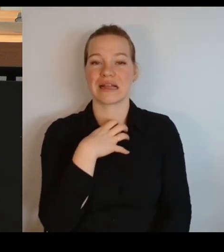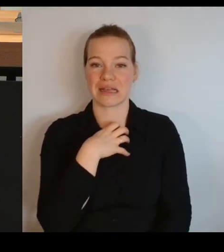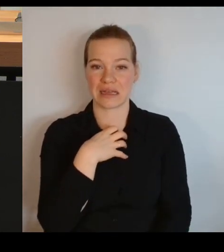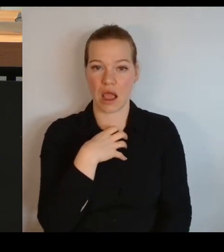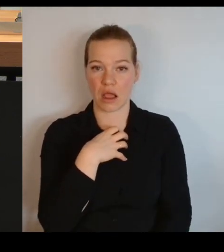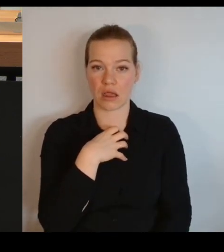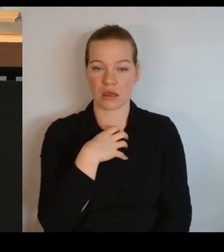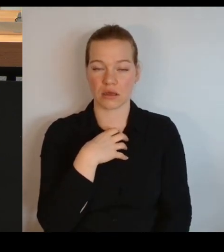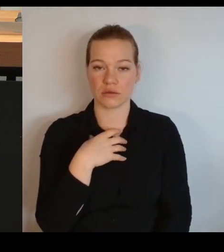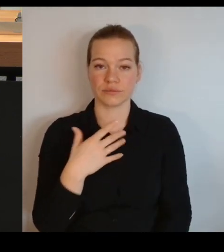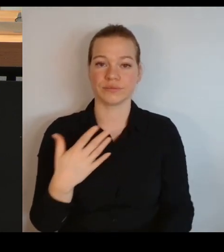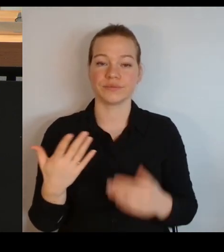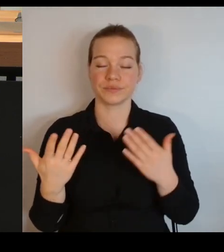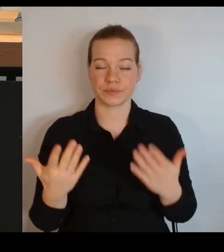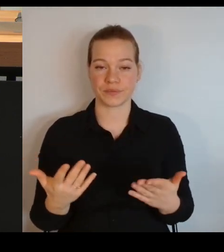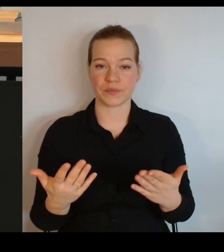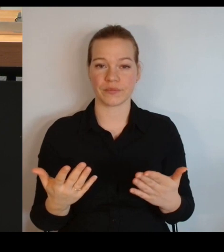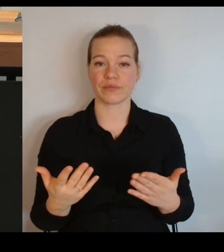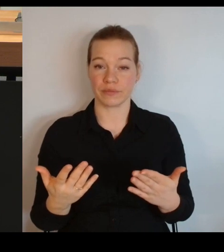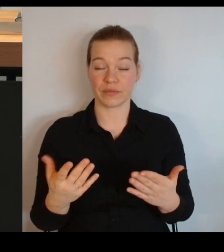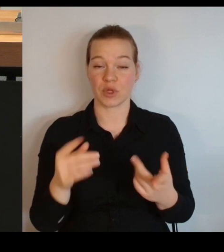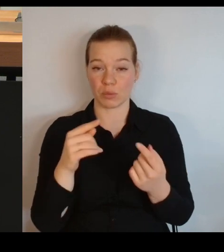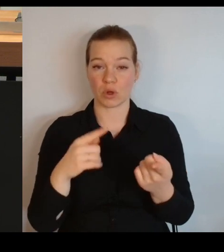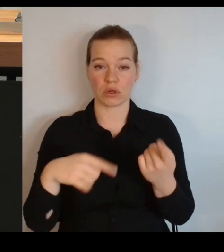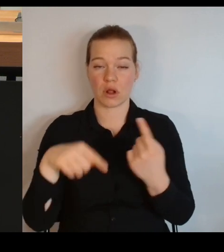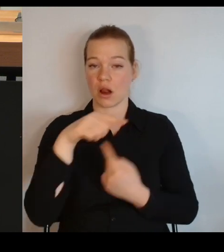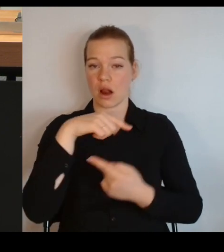Wenn man dieses Problem lösen möchte und da gucke ich jetzt mal in